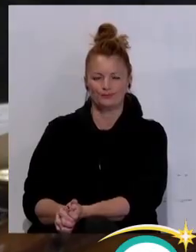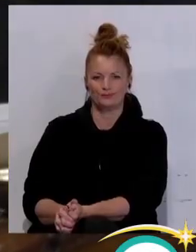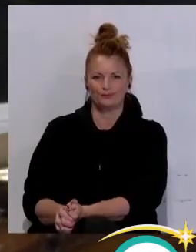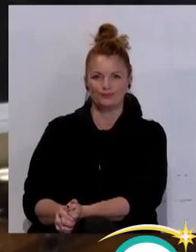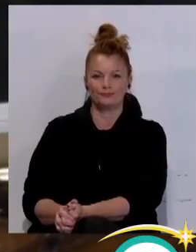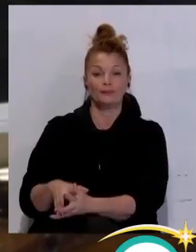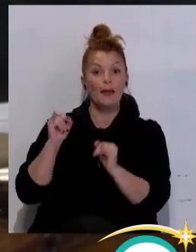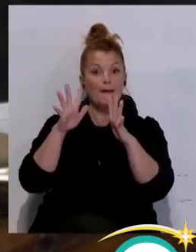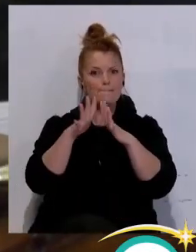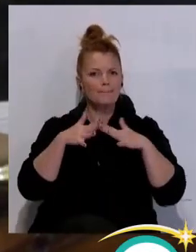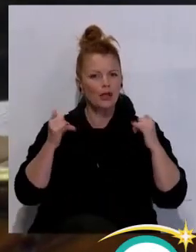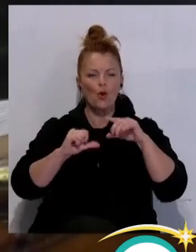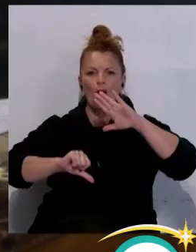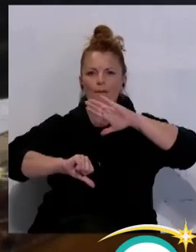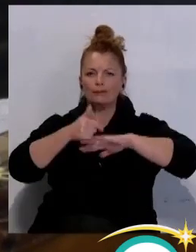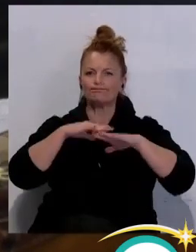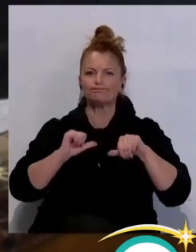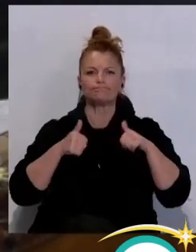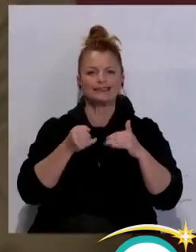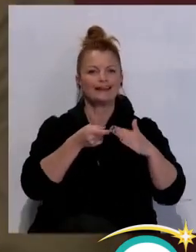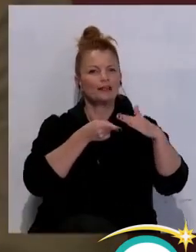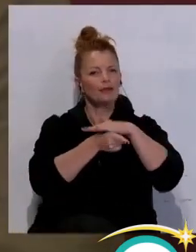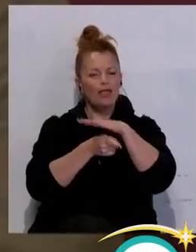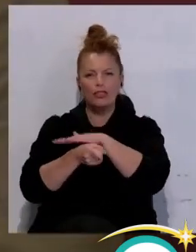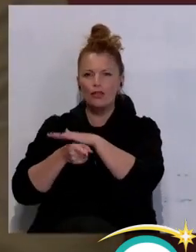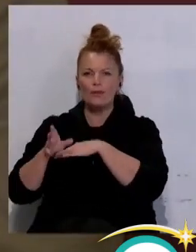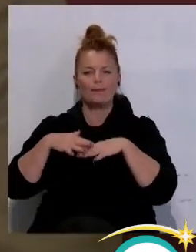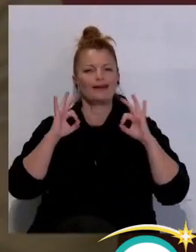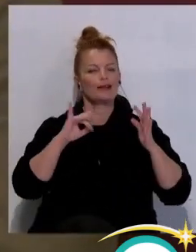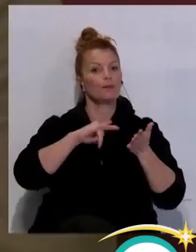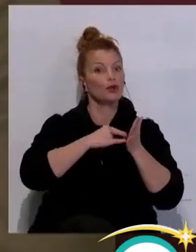el pleno aprueba el inicio de la tramitación para el proyecto de las viviendas de